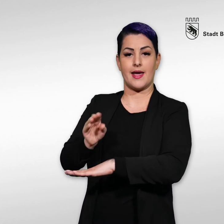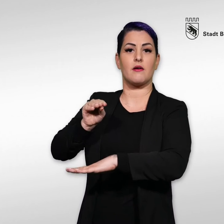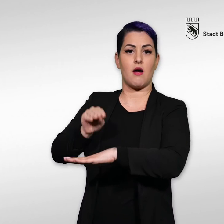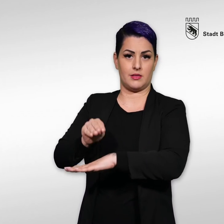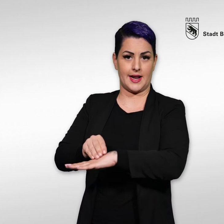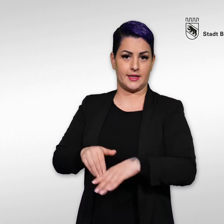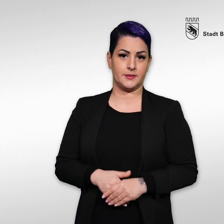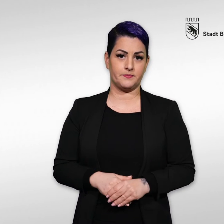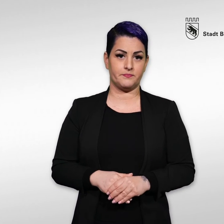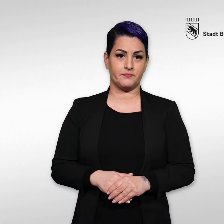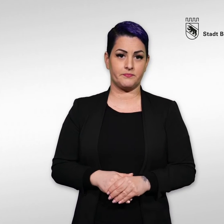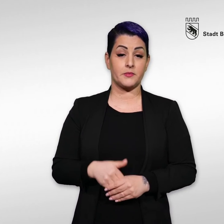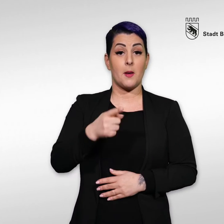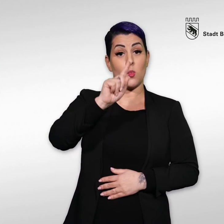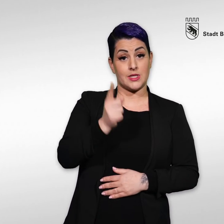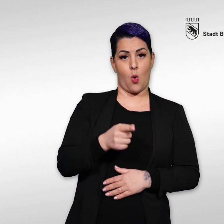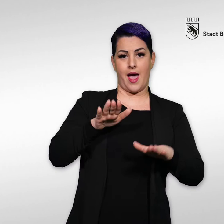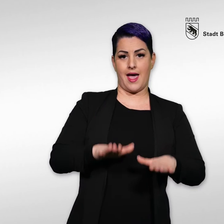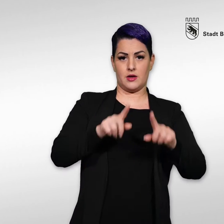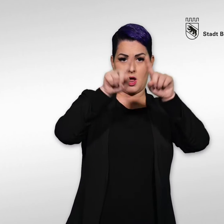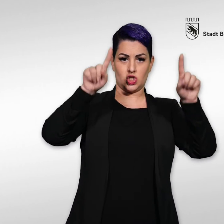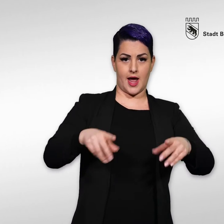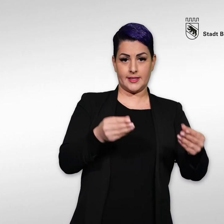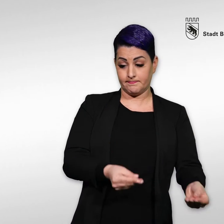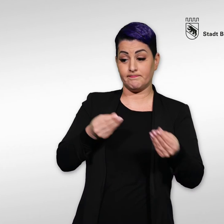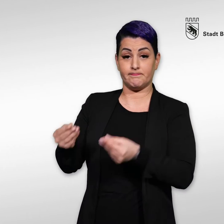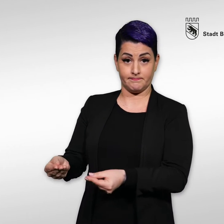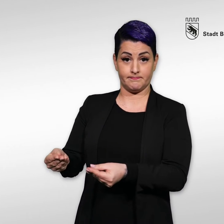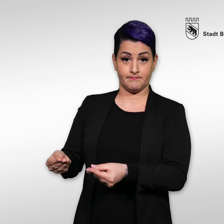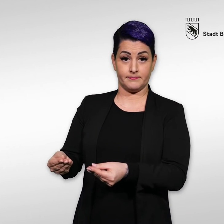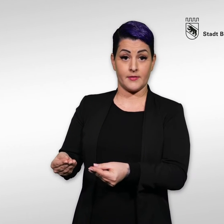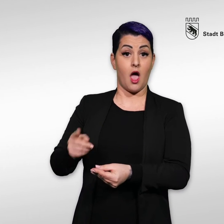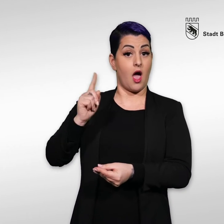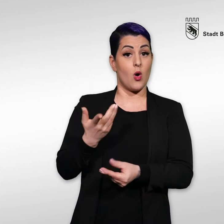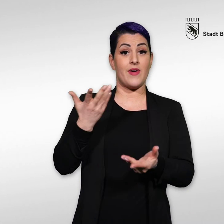Dazu müssen Sie Ihren Heimatschein hinterlegen. Das gilt auch, wenn Sie von Bern wegziehen.